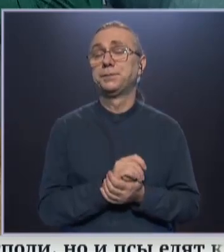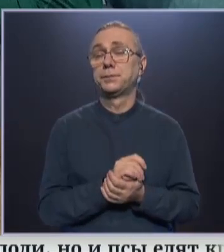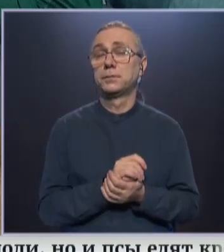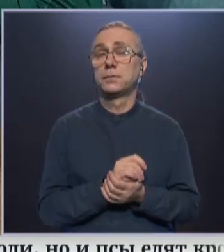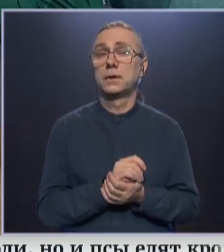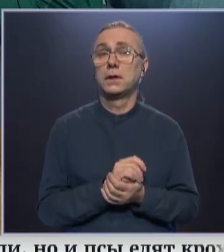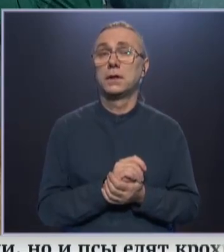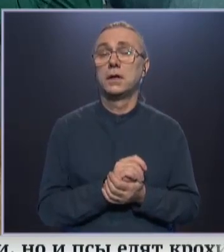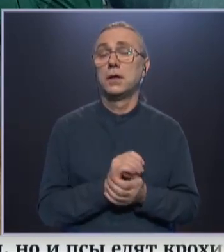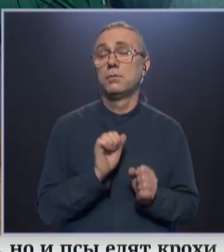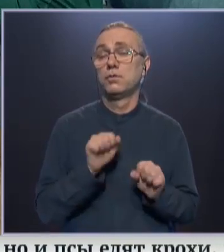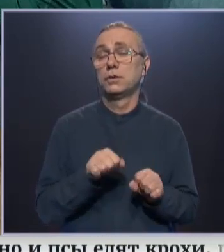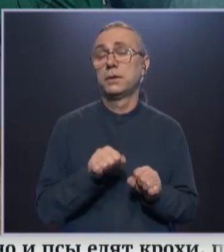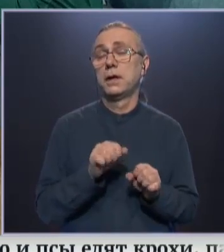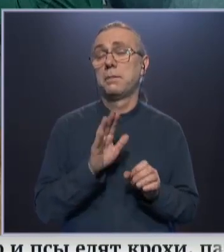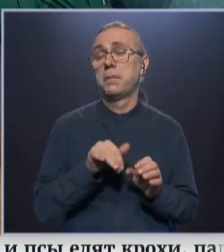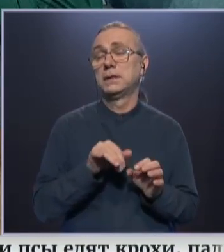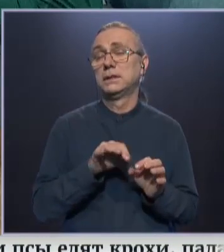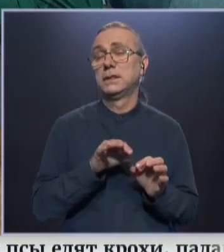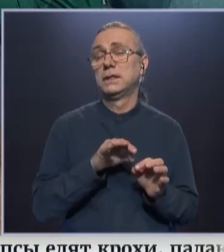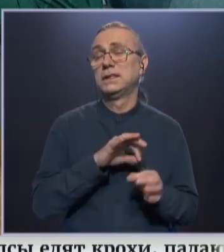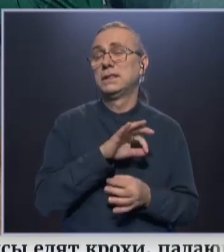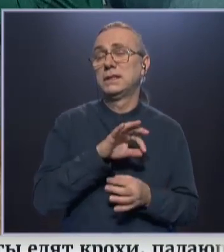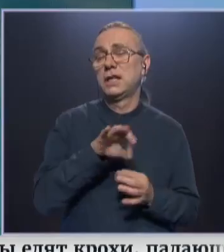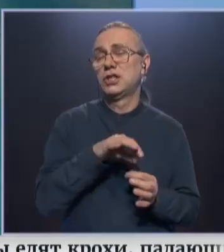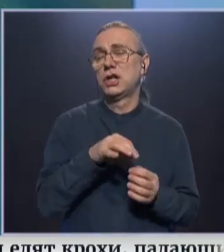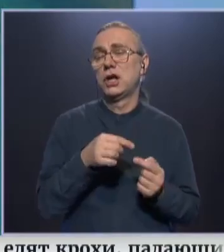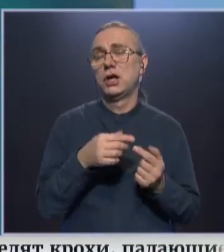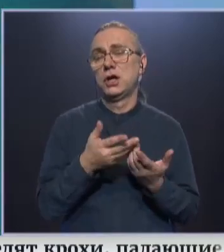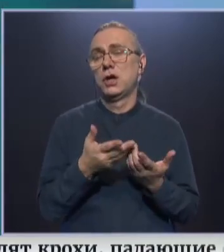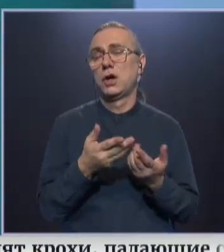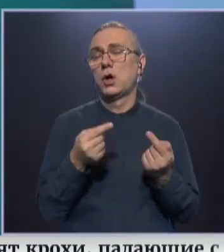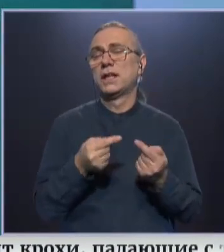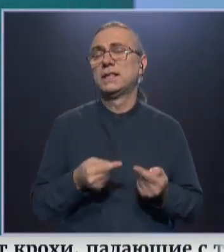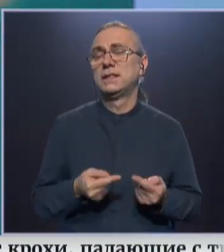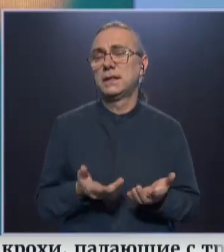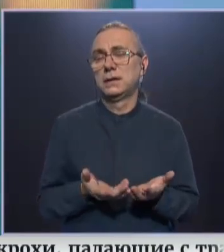может быть без излишней конкретизации когда мы самой самой молитве доверяем правом слугу божьему О